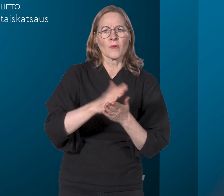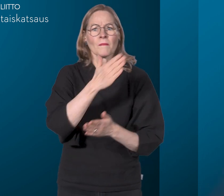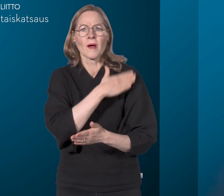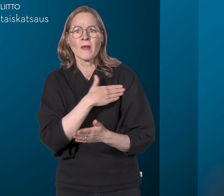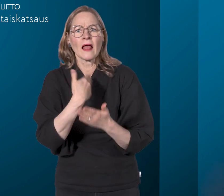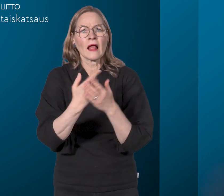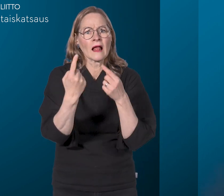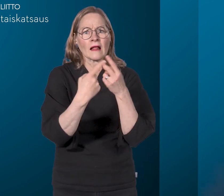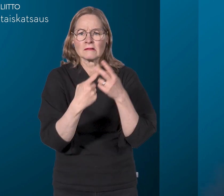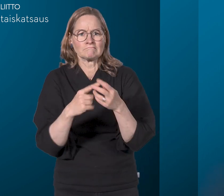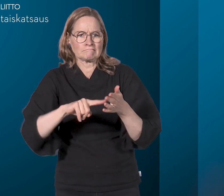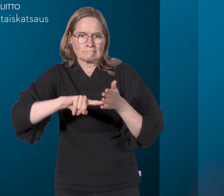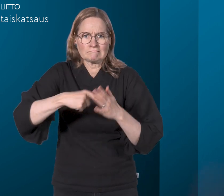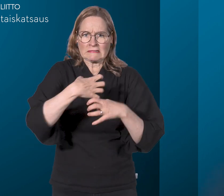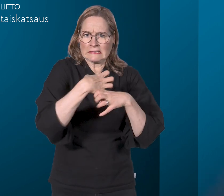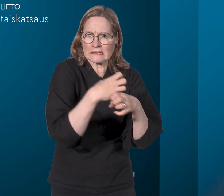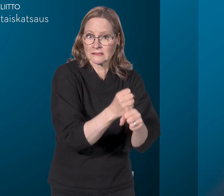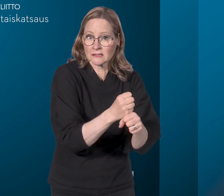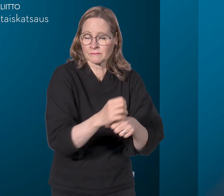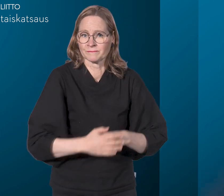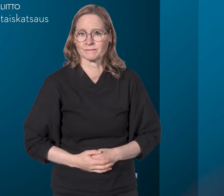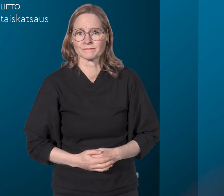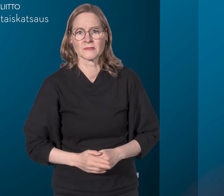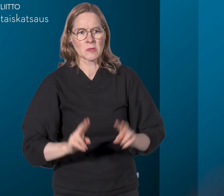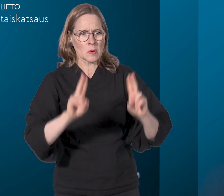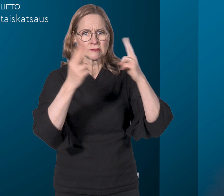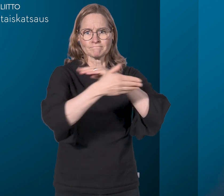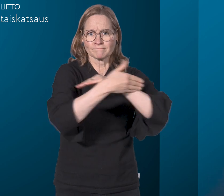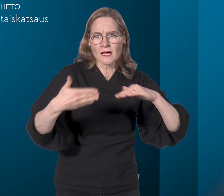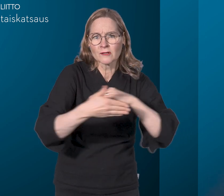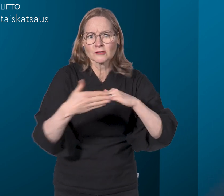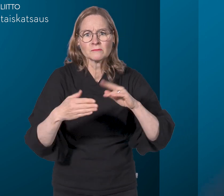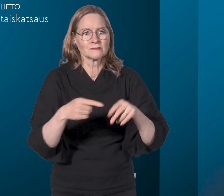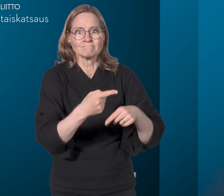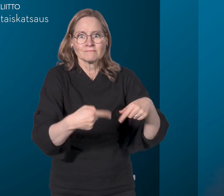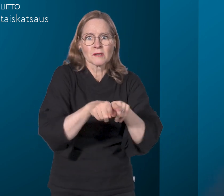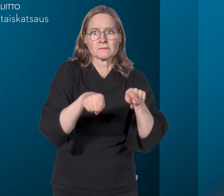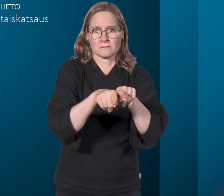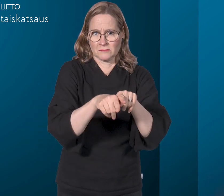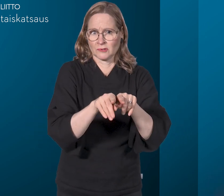kiristämällä tulkkauspalvelun ehtoja. Uusista rajauksista ja niiden toimeenpanosta -